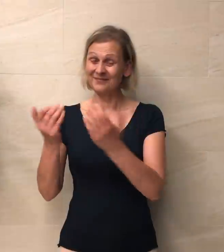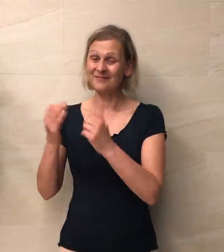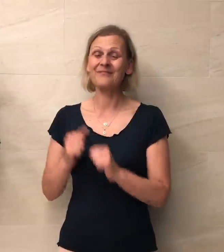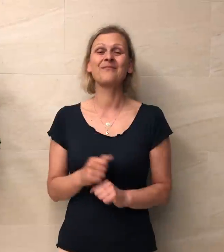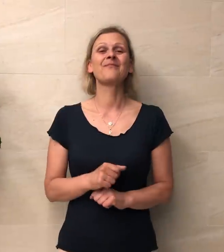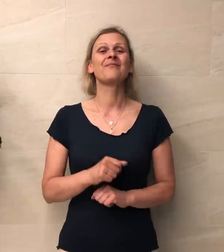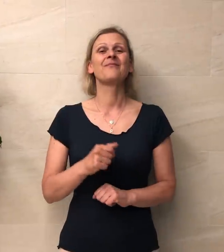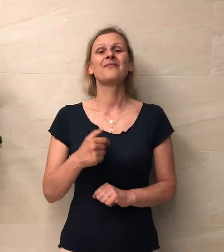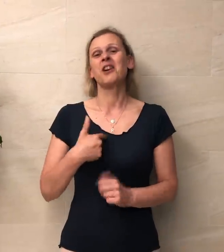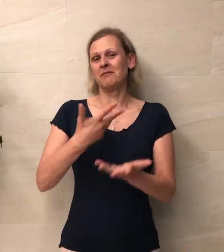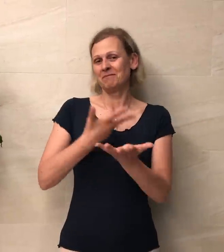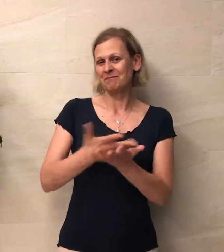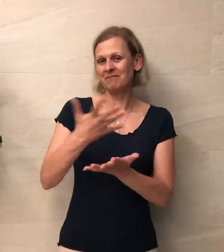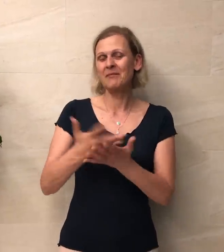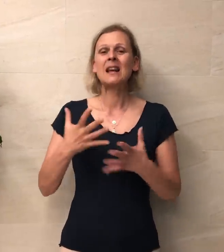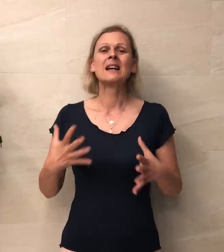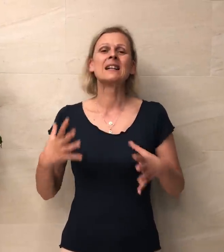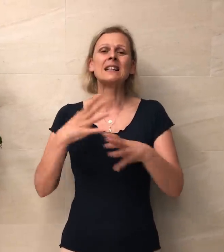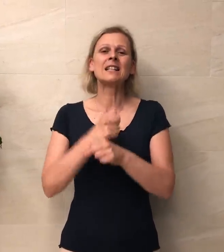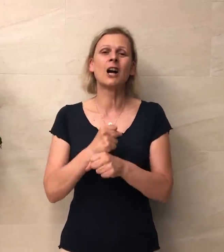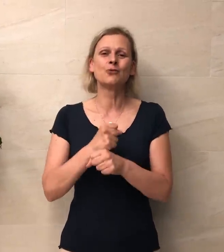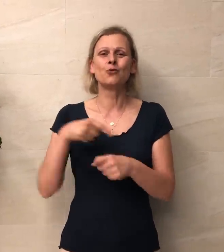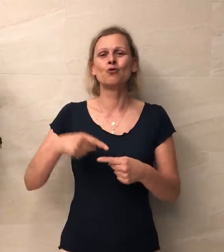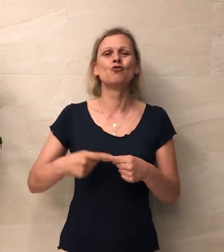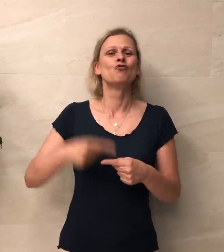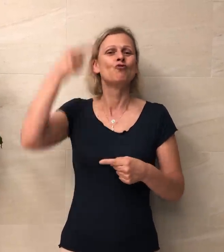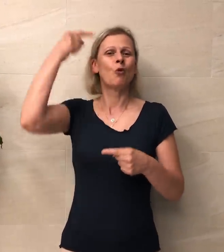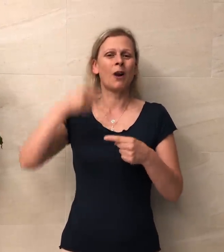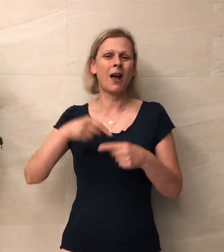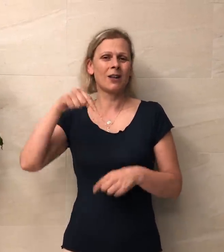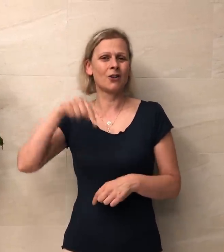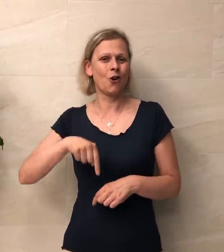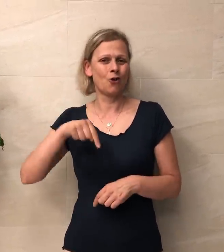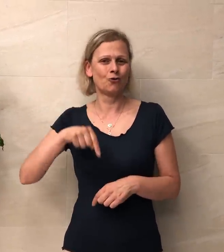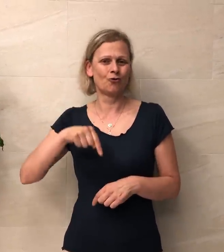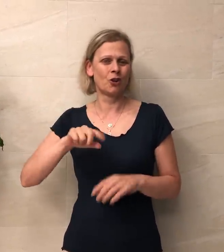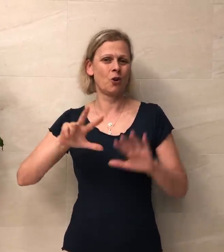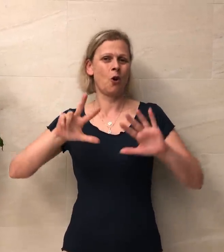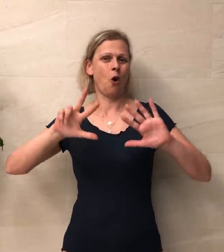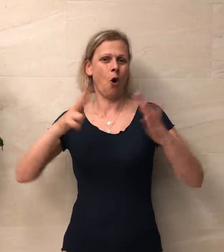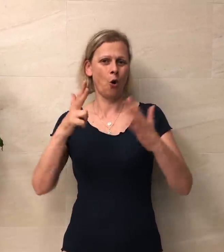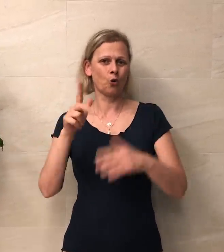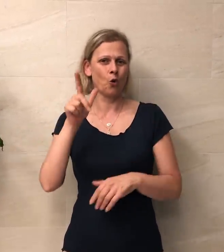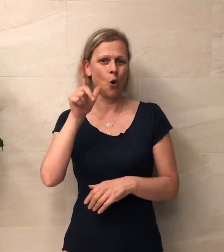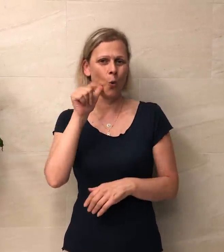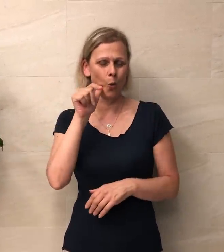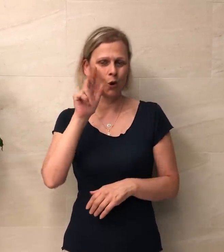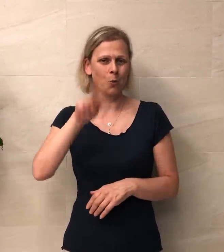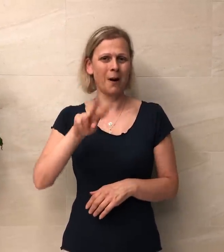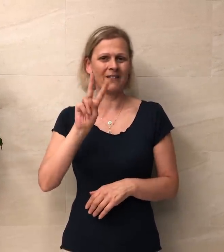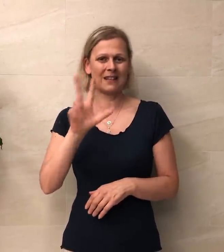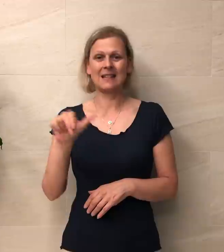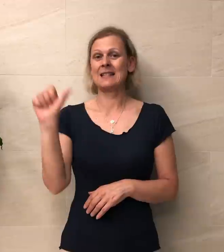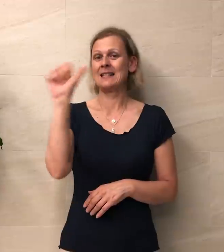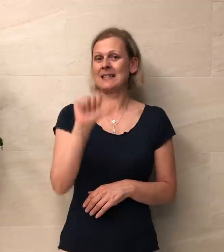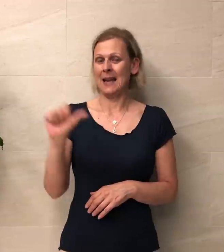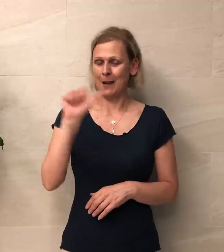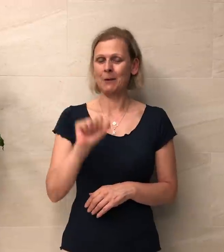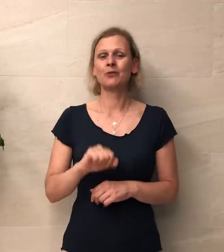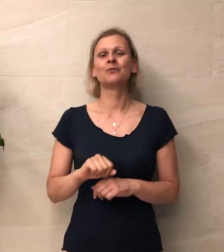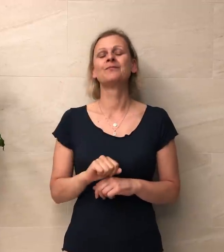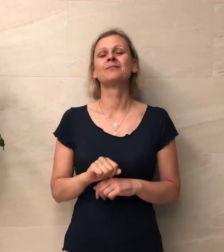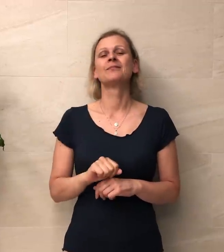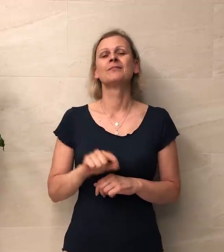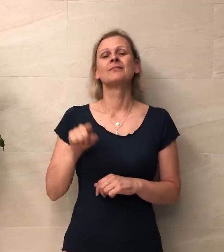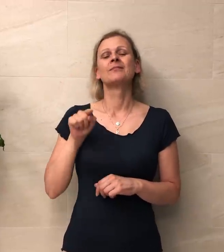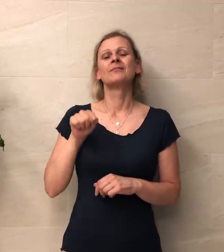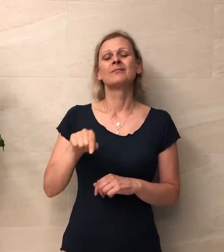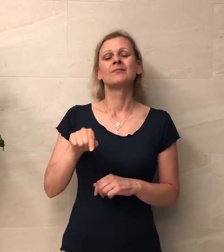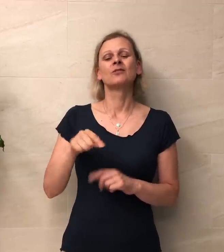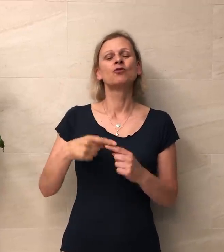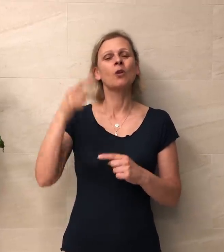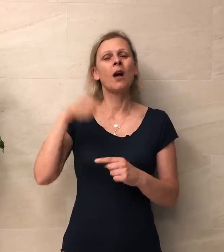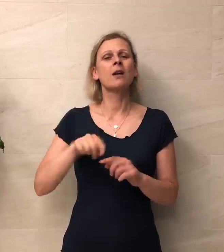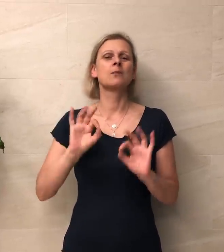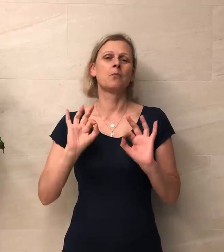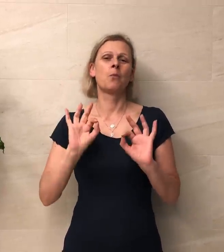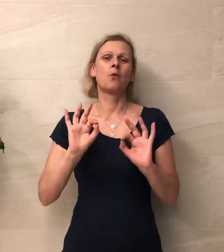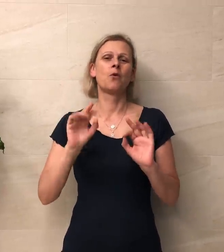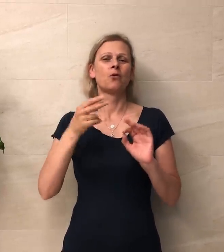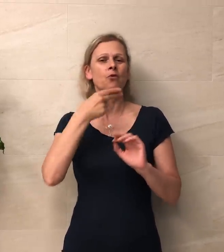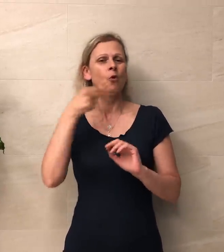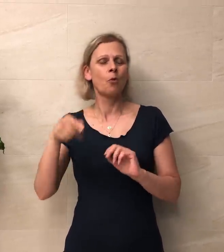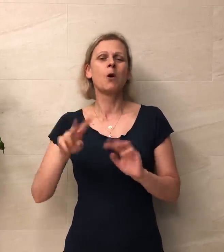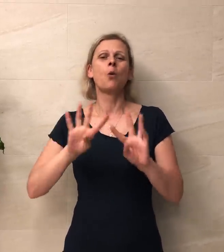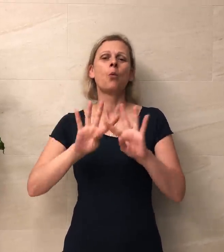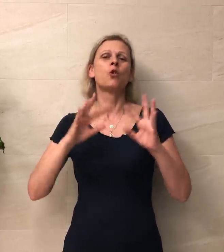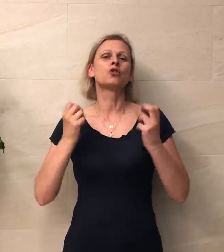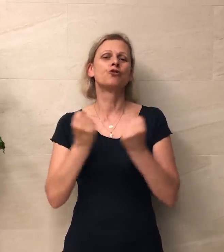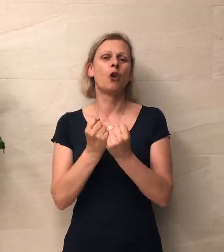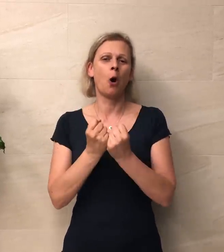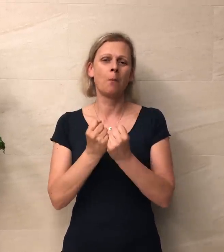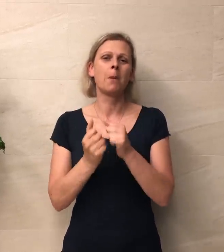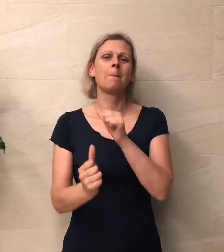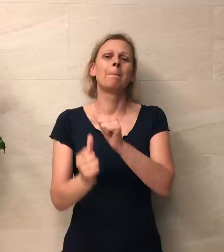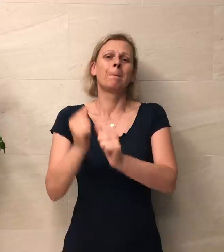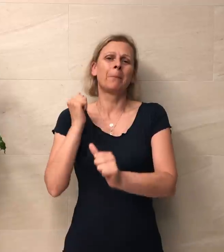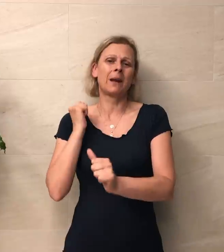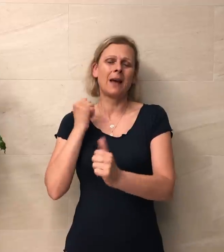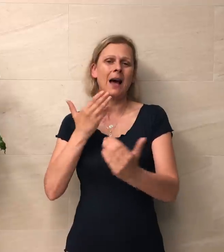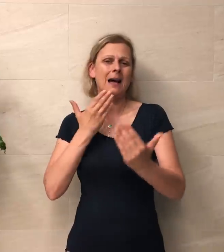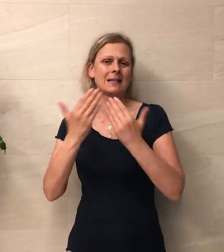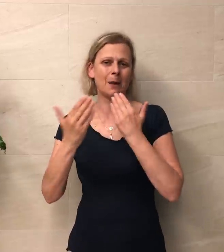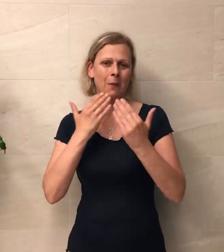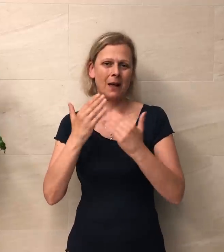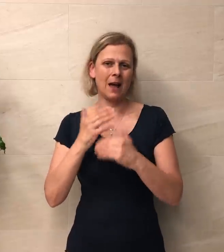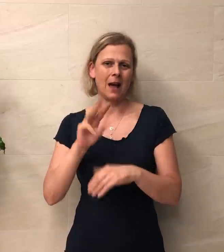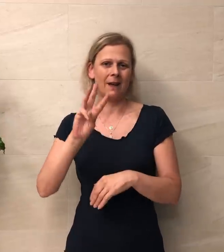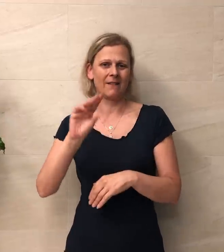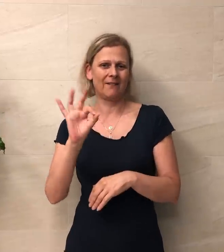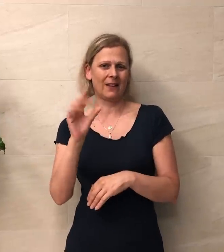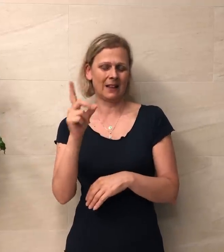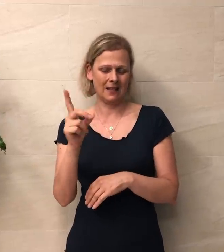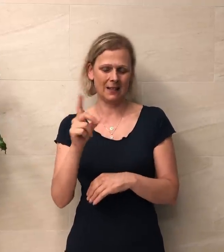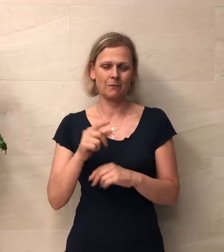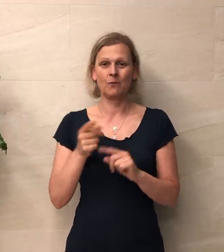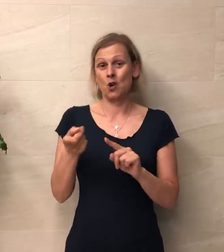Ciao! Mi piacerebbe condividere con voi il resoconto della giornata di oggi, sabato 8 luglio 2023, che prende il nome di Workshop pre-Assemblea WFD (World Federation of the Deaf)